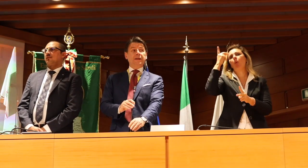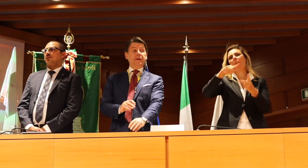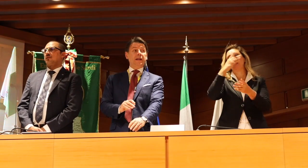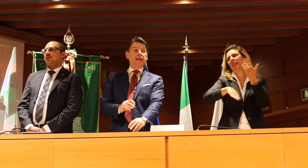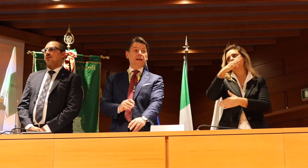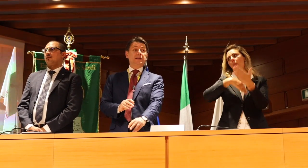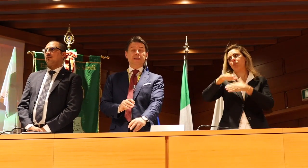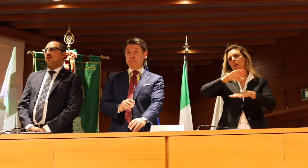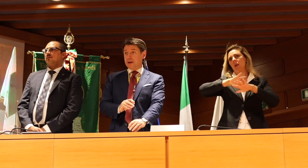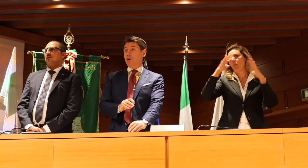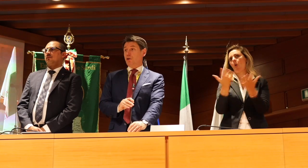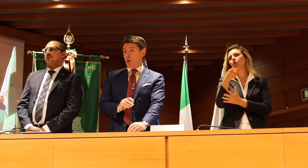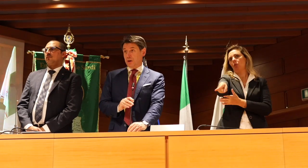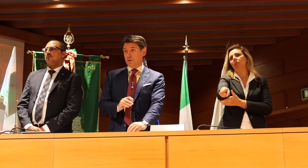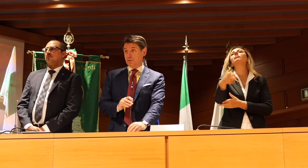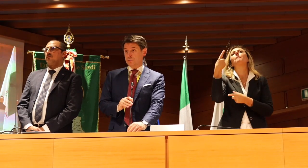anche in termini di impegno economico.